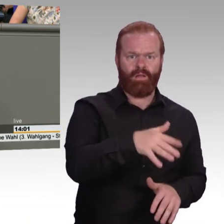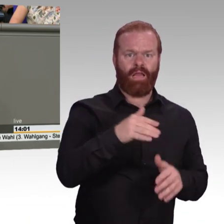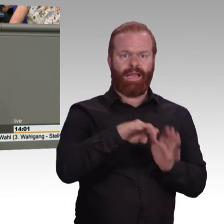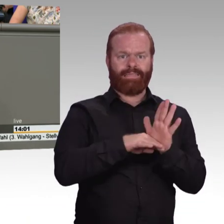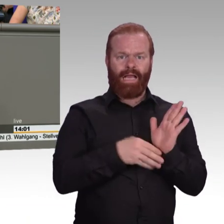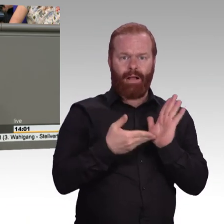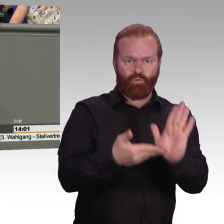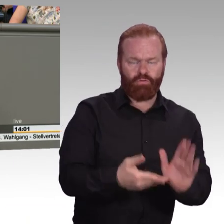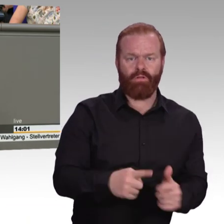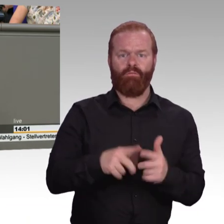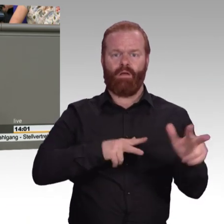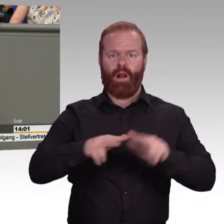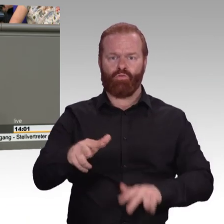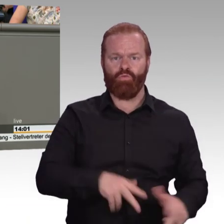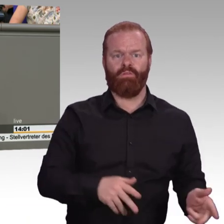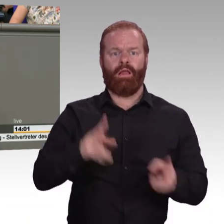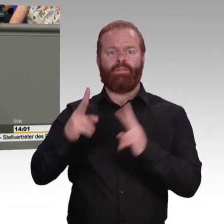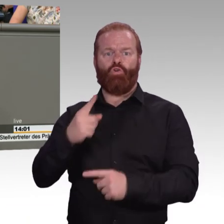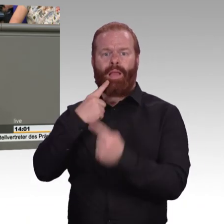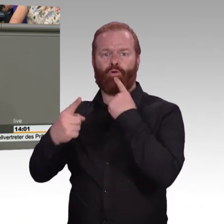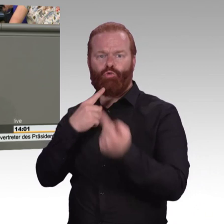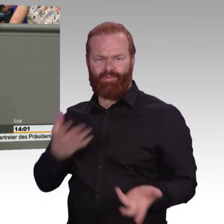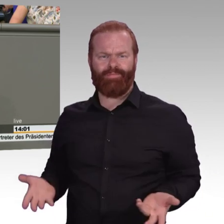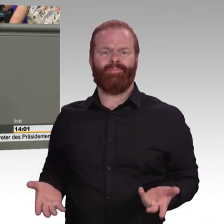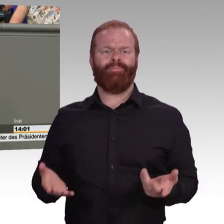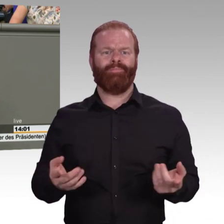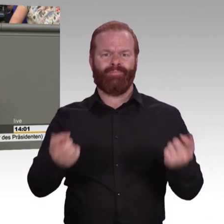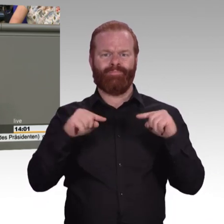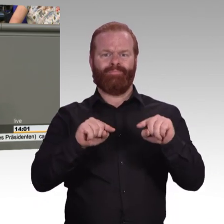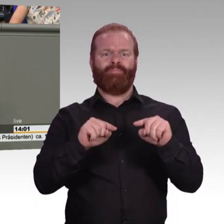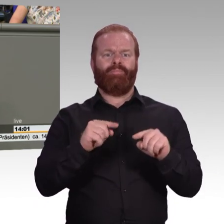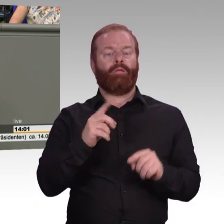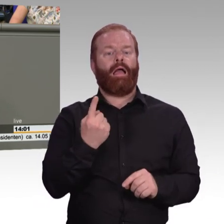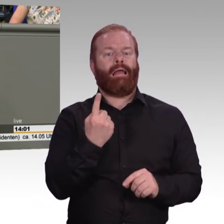und das, meine Damen und Herren, ist bitter nötig und weil Gegenwehr auch nicht ausreicht,